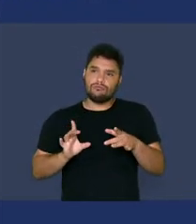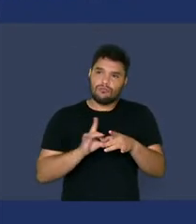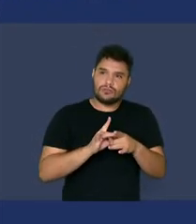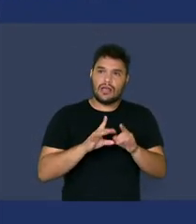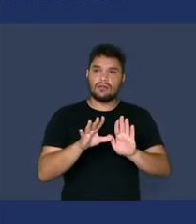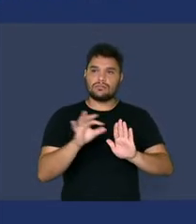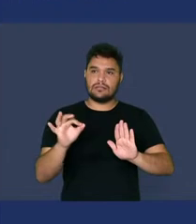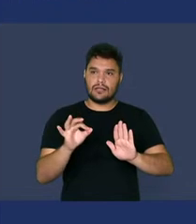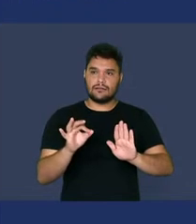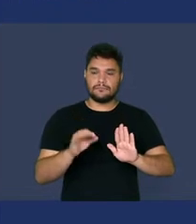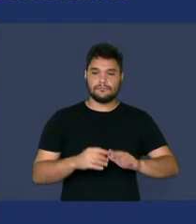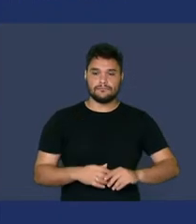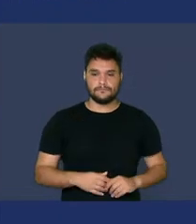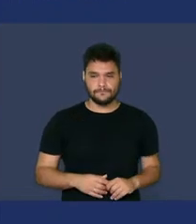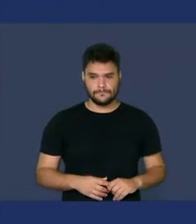ANTERIOR FOI RECUSADO. ENTÃO EVIDENTEMENTE NÓS